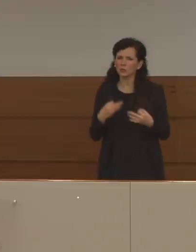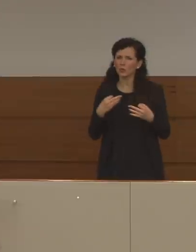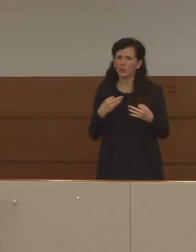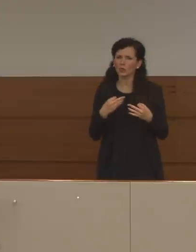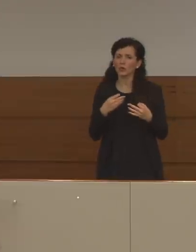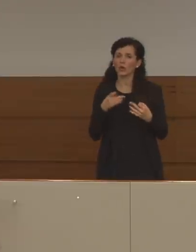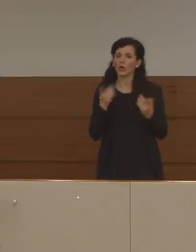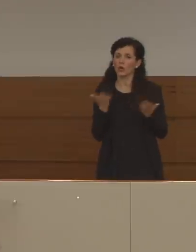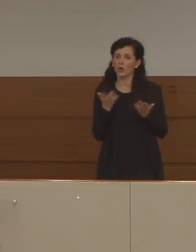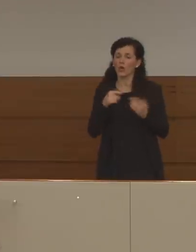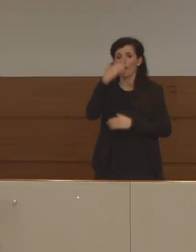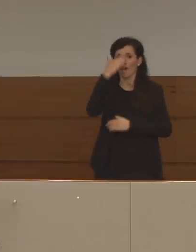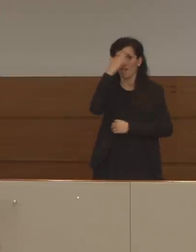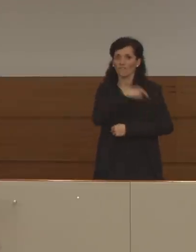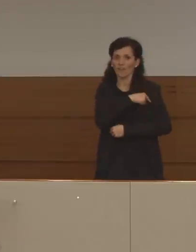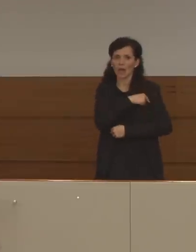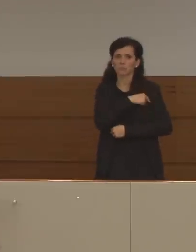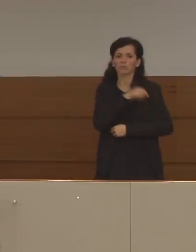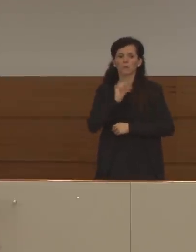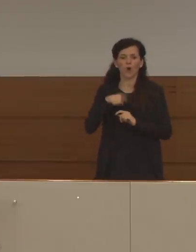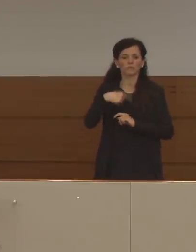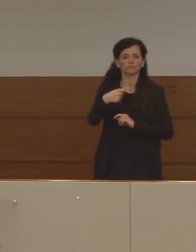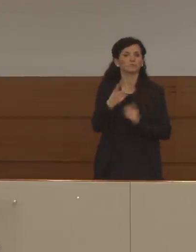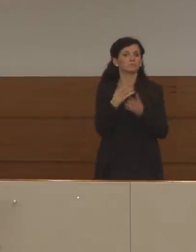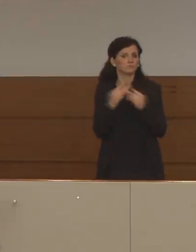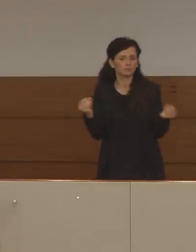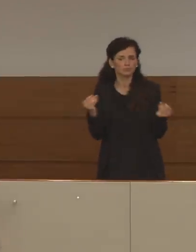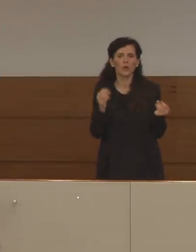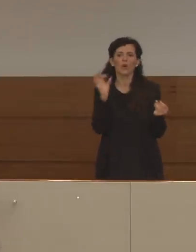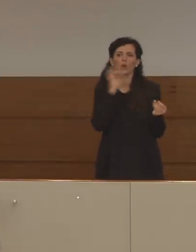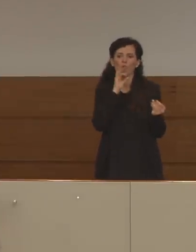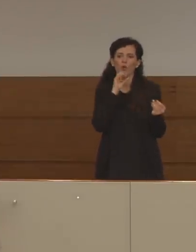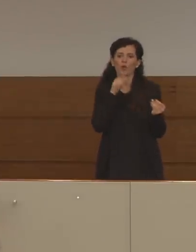febbre che passa dopo un giorno piuttosto che l'inizio di qualcosa di